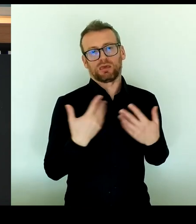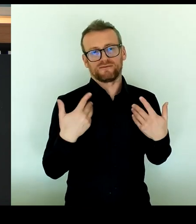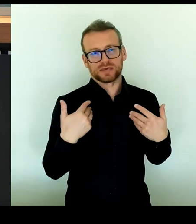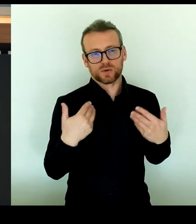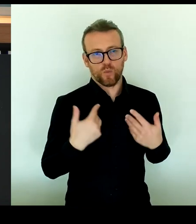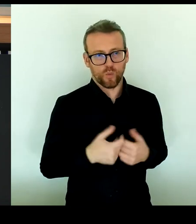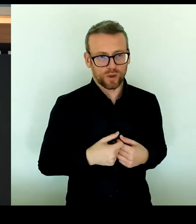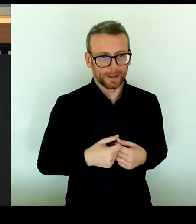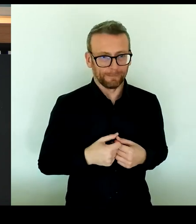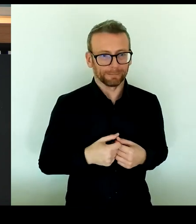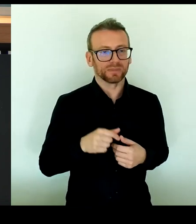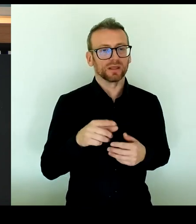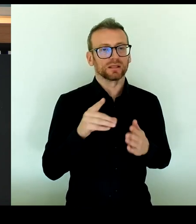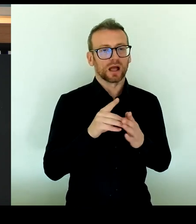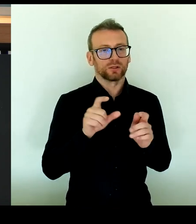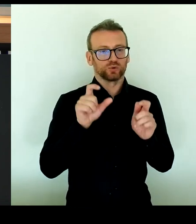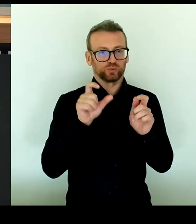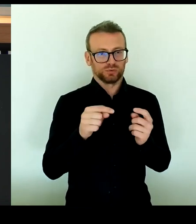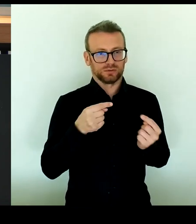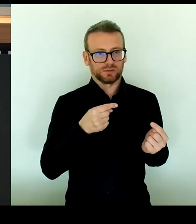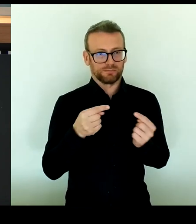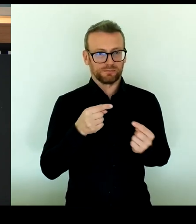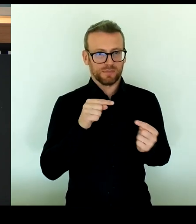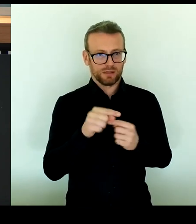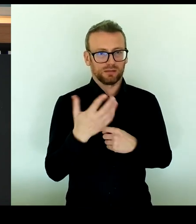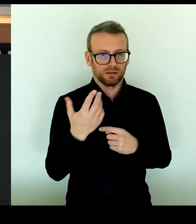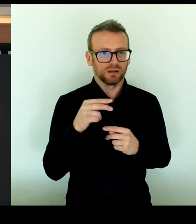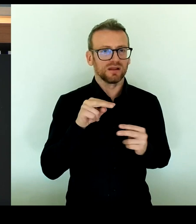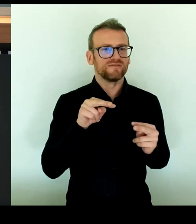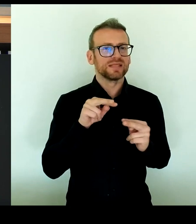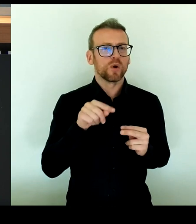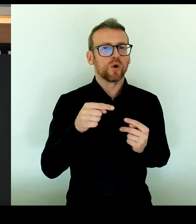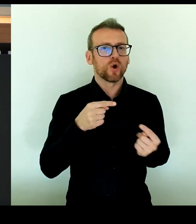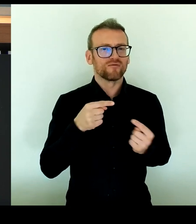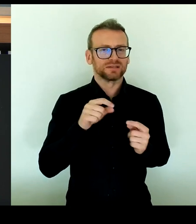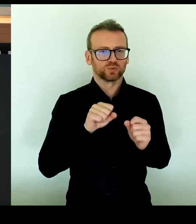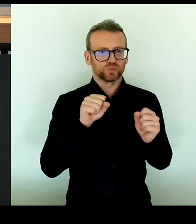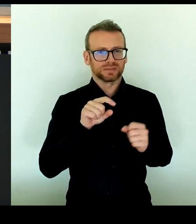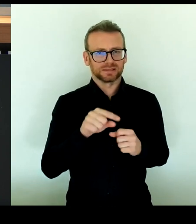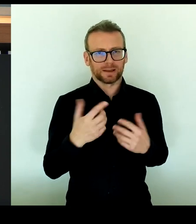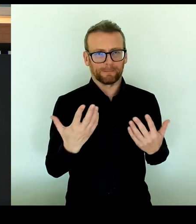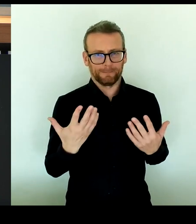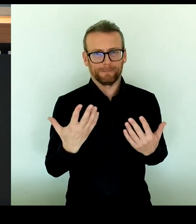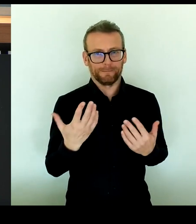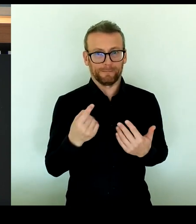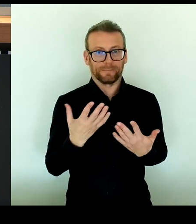dann ist das grundsätzlich nachvollziehbar. Inzwischen gibt es aber datenschutzkonforme